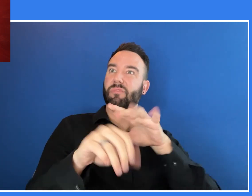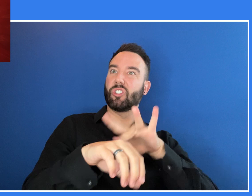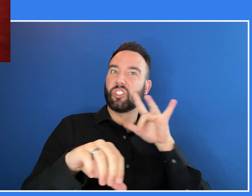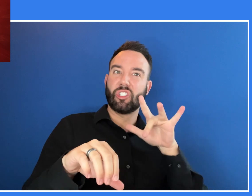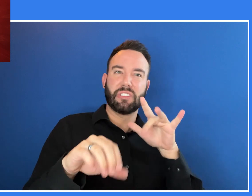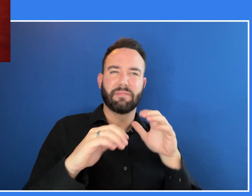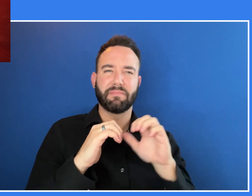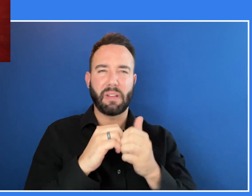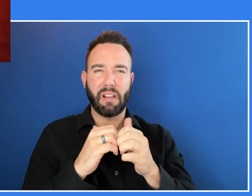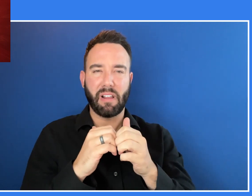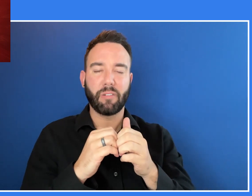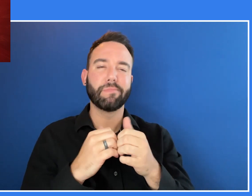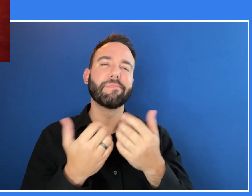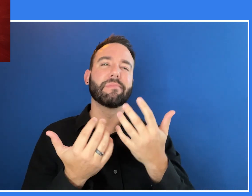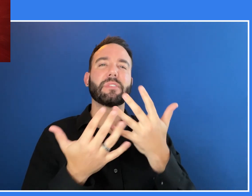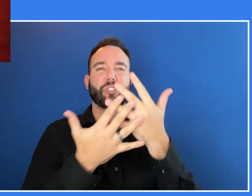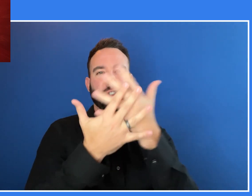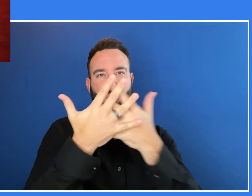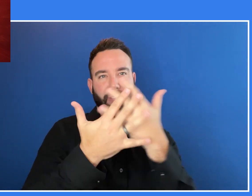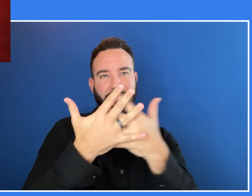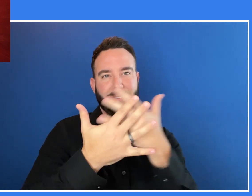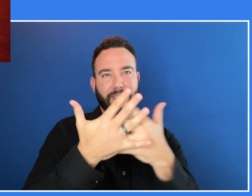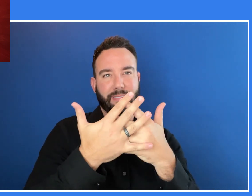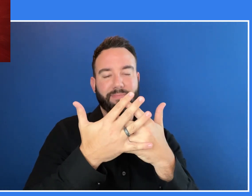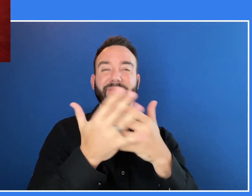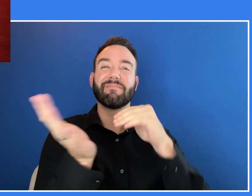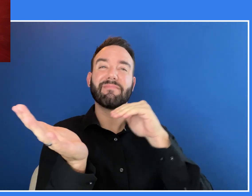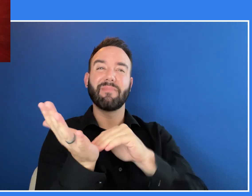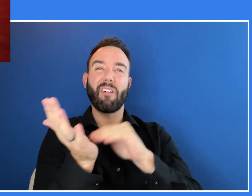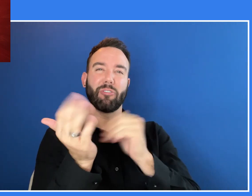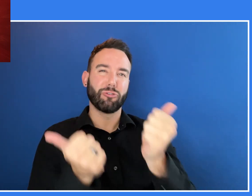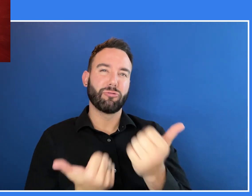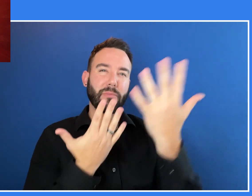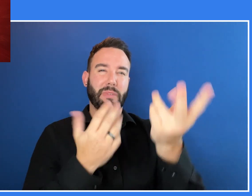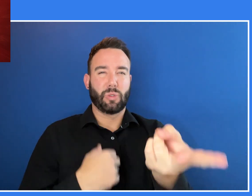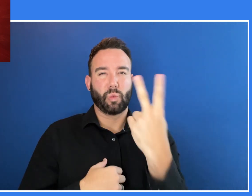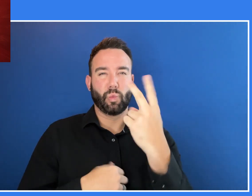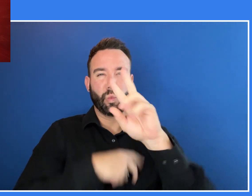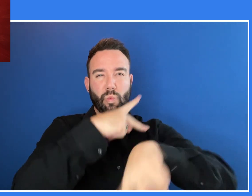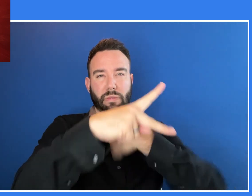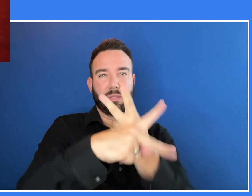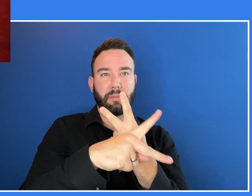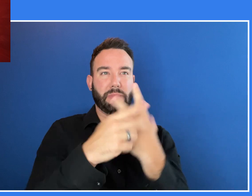Hay pruebas de detección y tratamientos disponibles para aliviar el sufrimiento de los niños